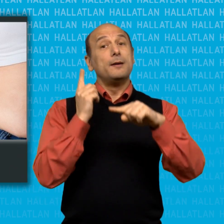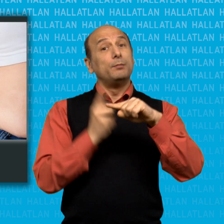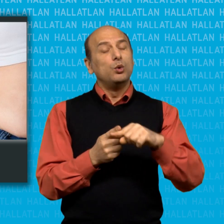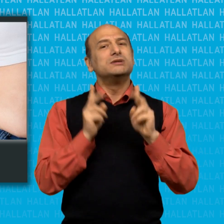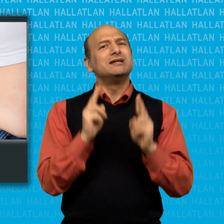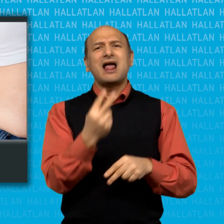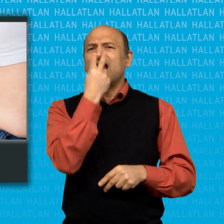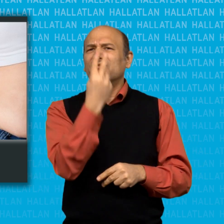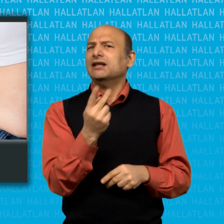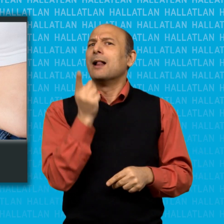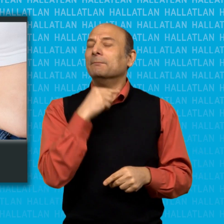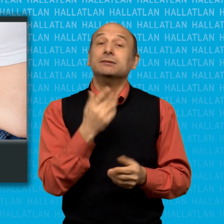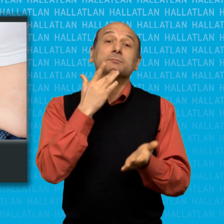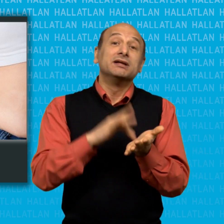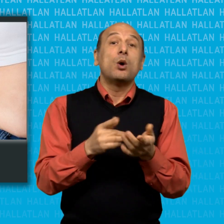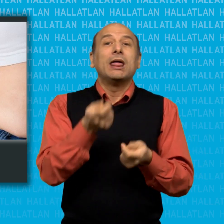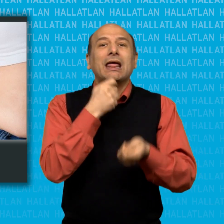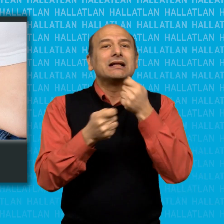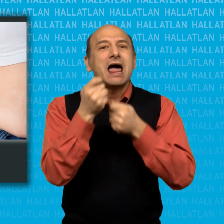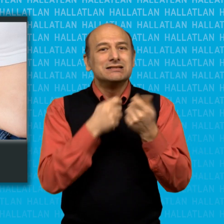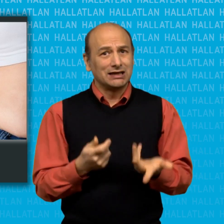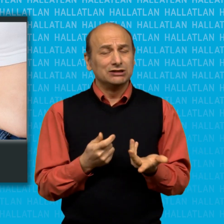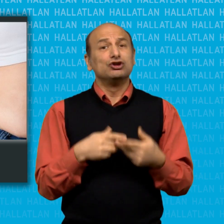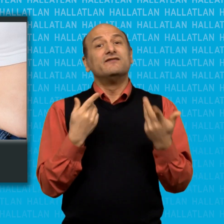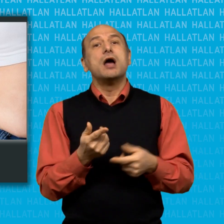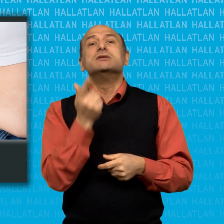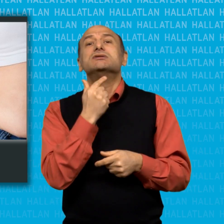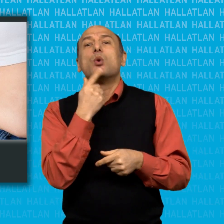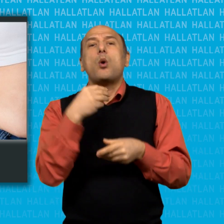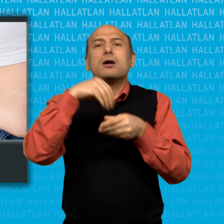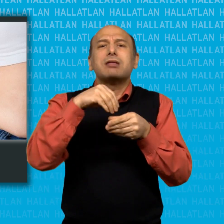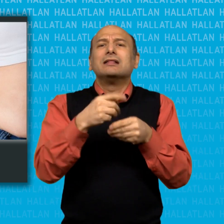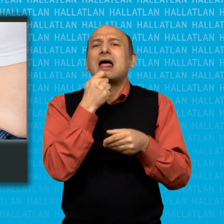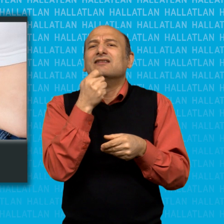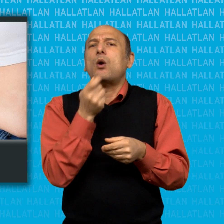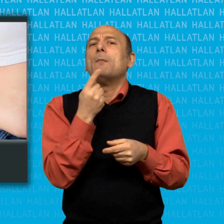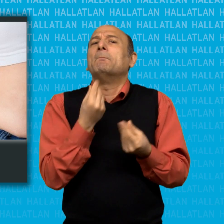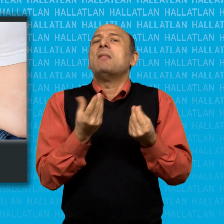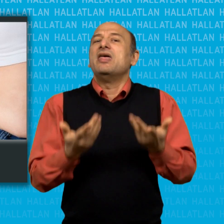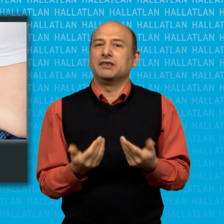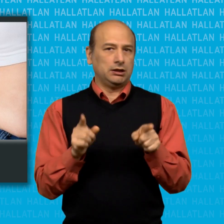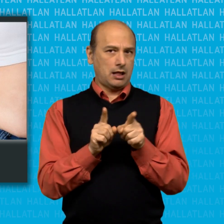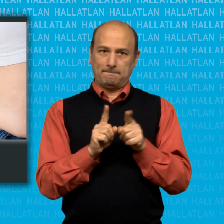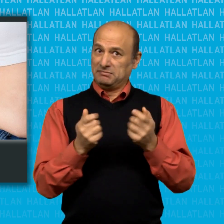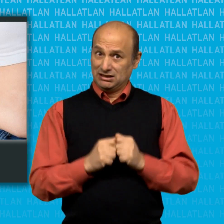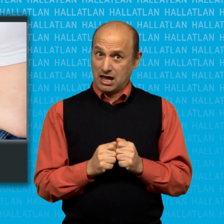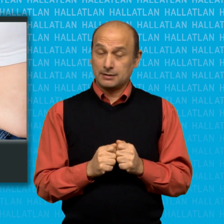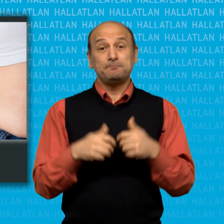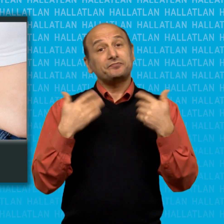Emellett oda kell figyelni az étkezésre is, főleg annak cukortartalmára.